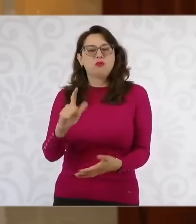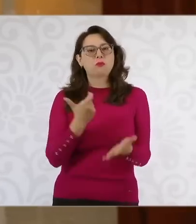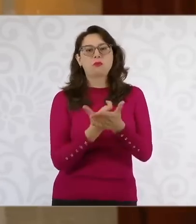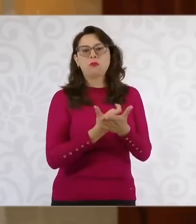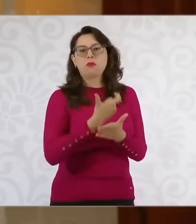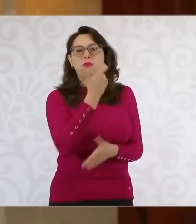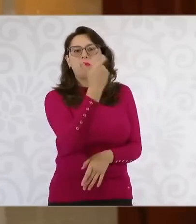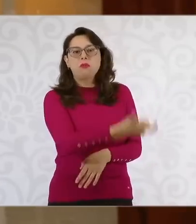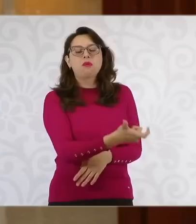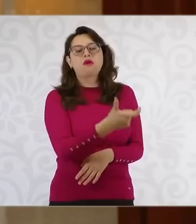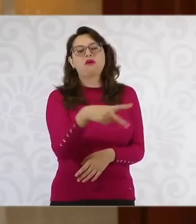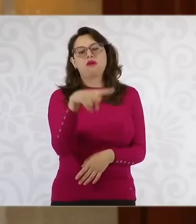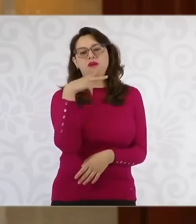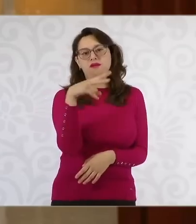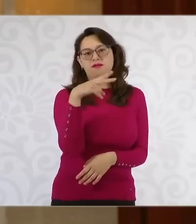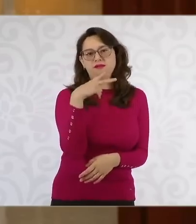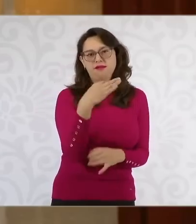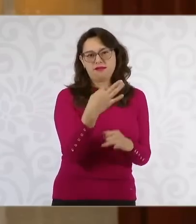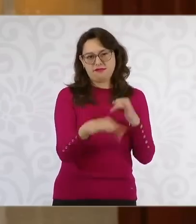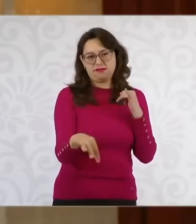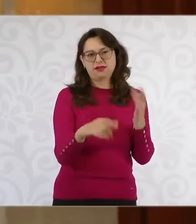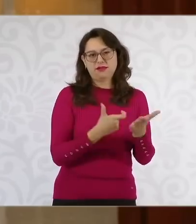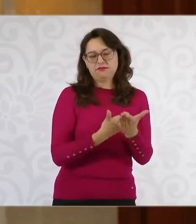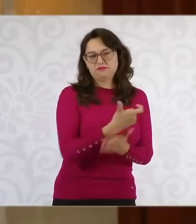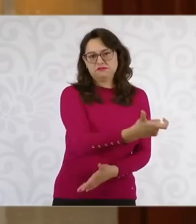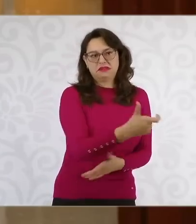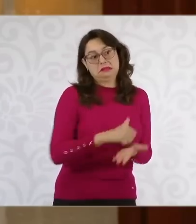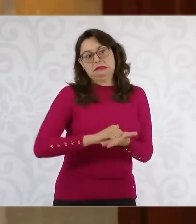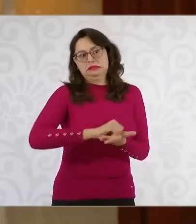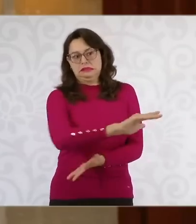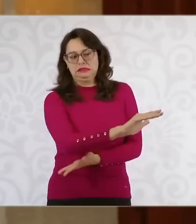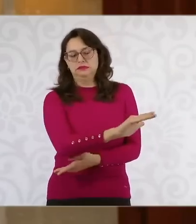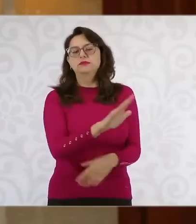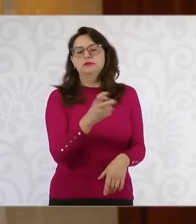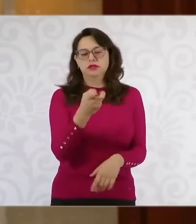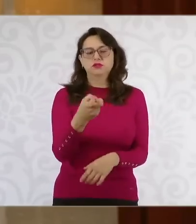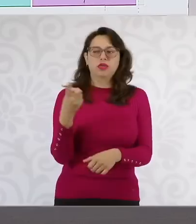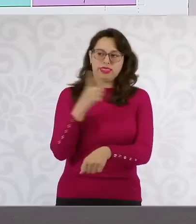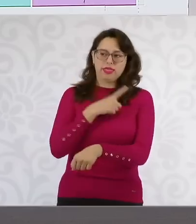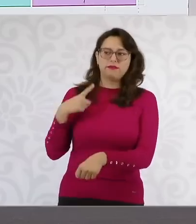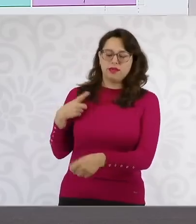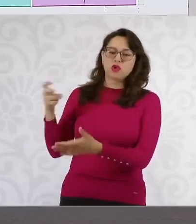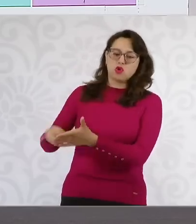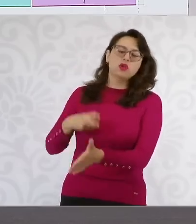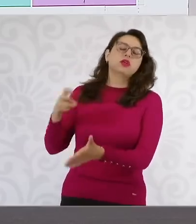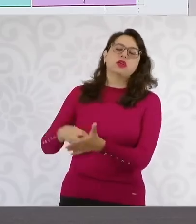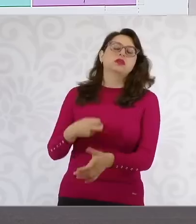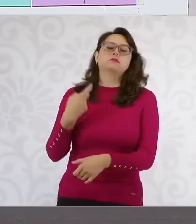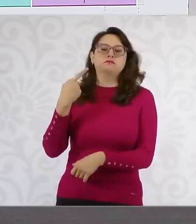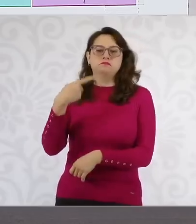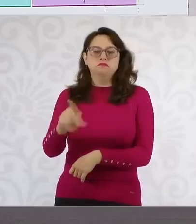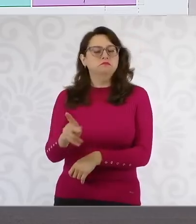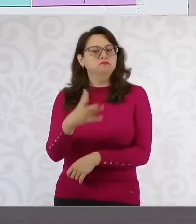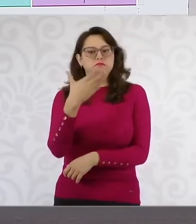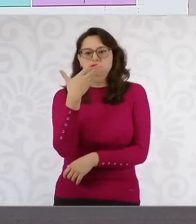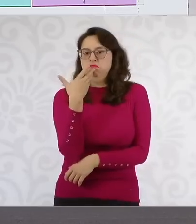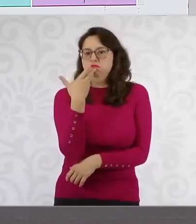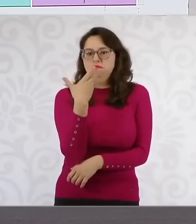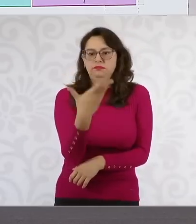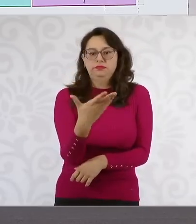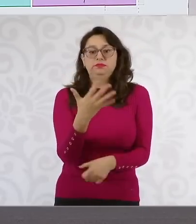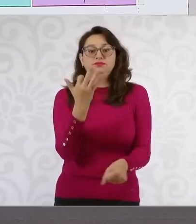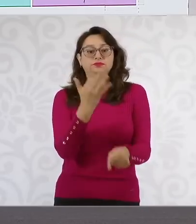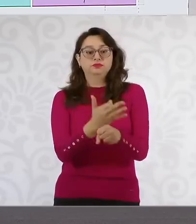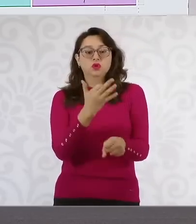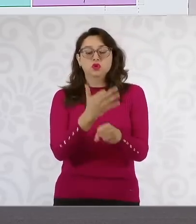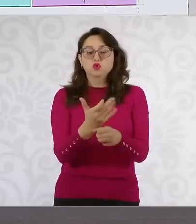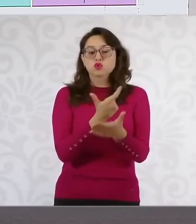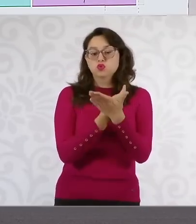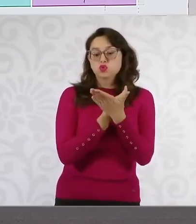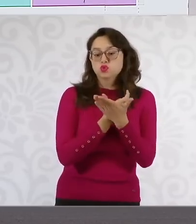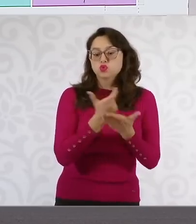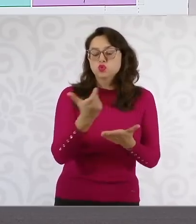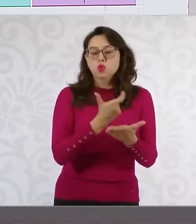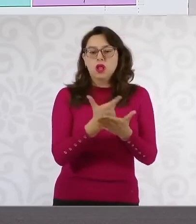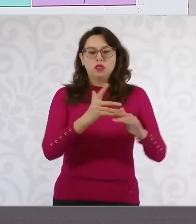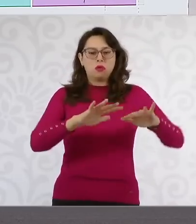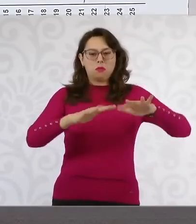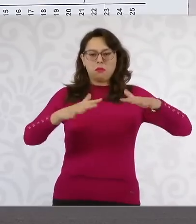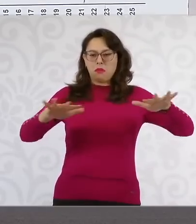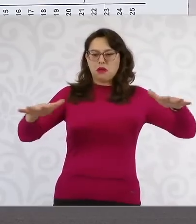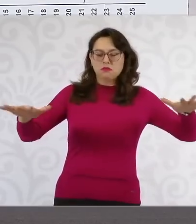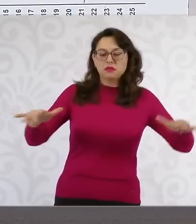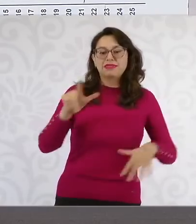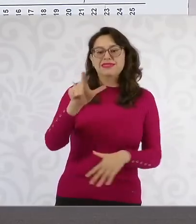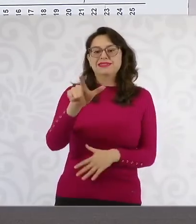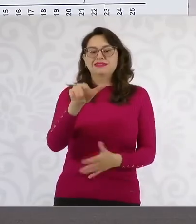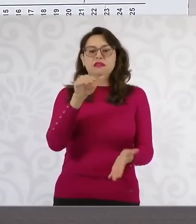más altos en noviembre de empleo adelante el salario medio más alto 17867 cerramos adelante